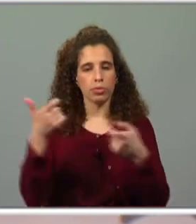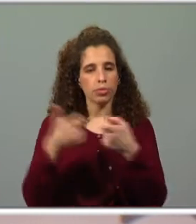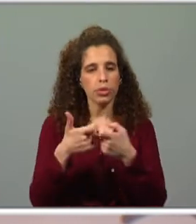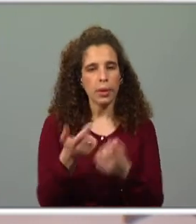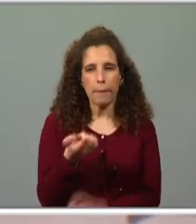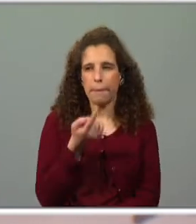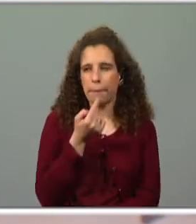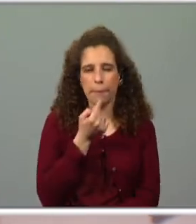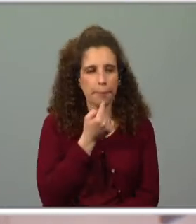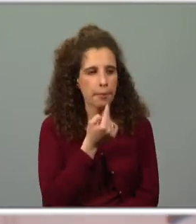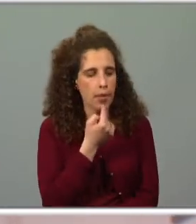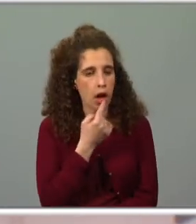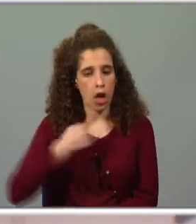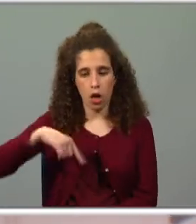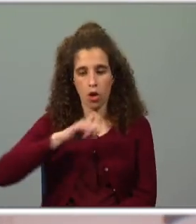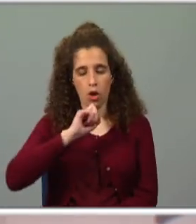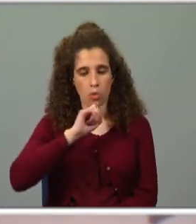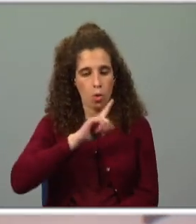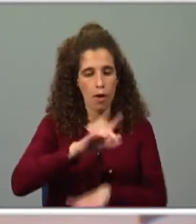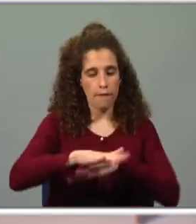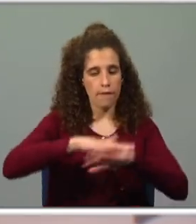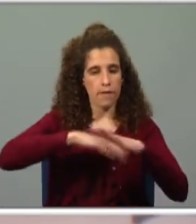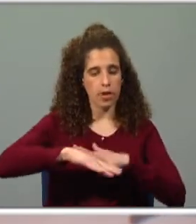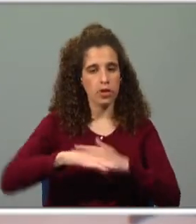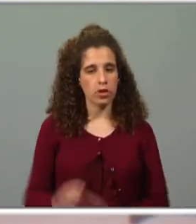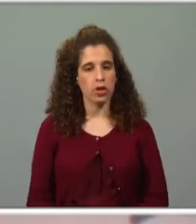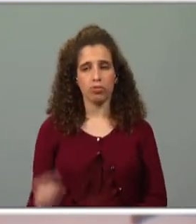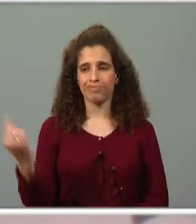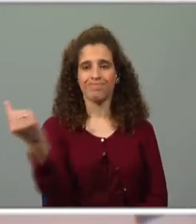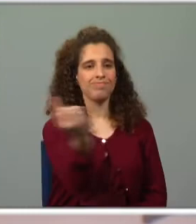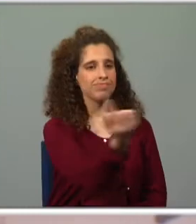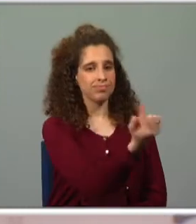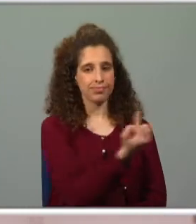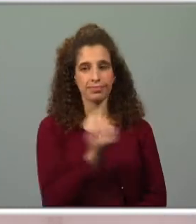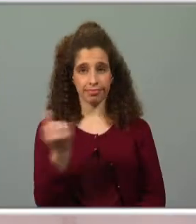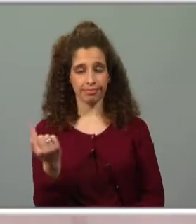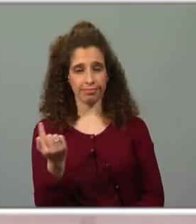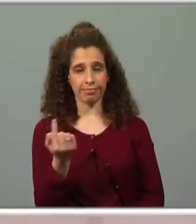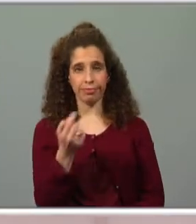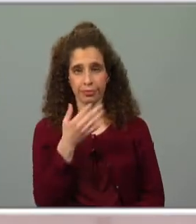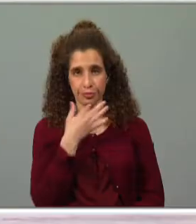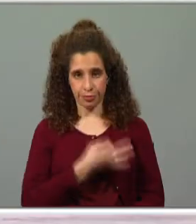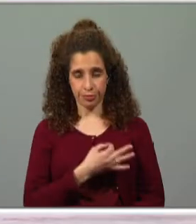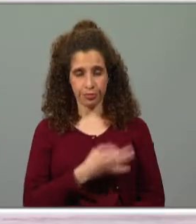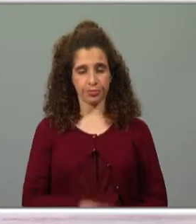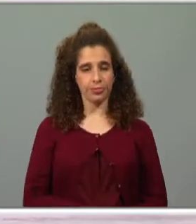percepções que os nós vamos fazer daquilo que nos rodeia correto 我們將要做出的看法我們周圍的一切